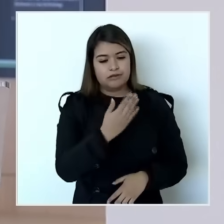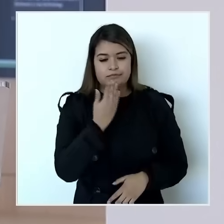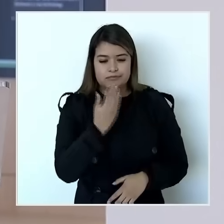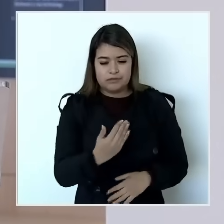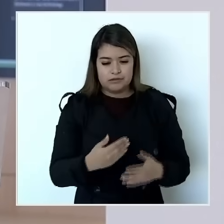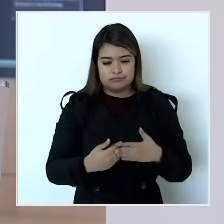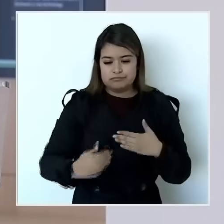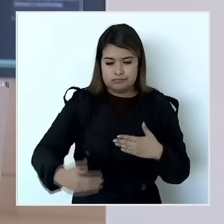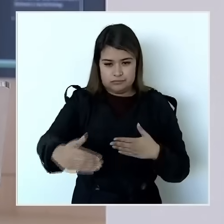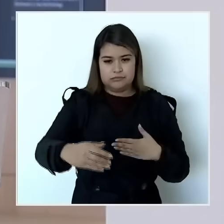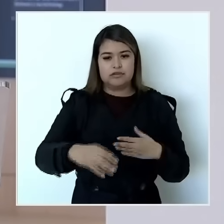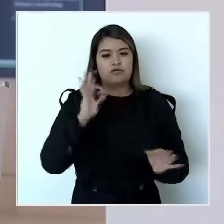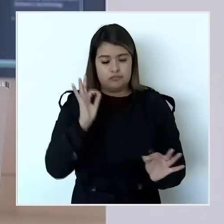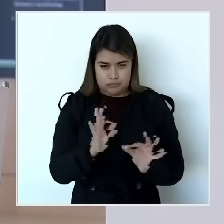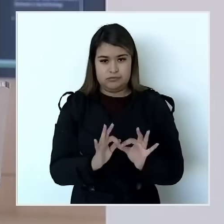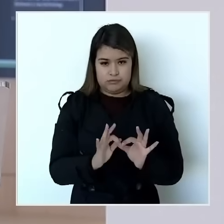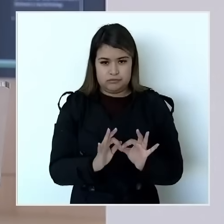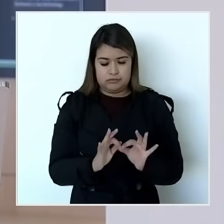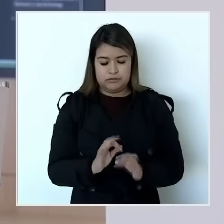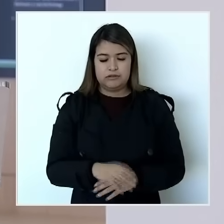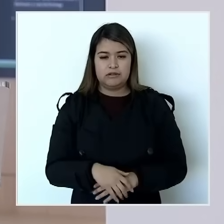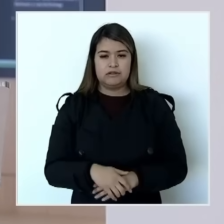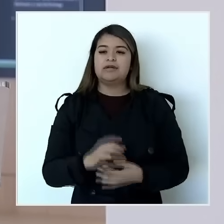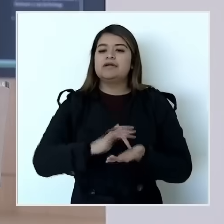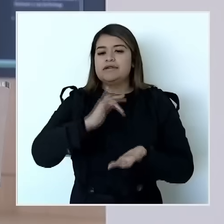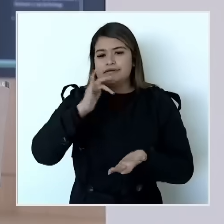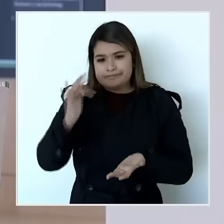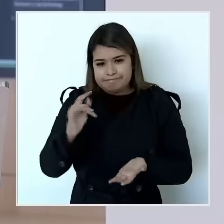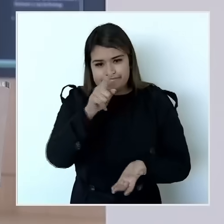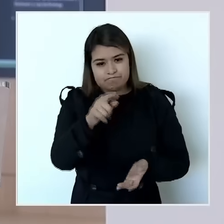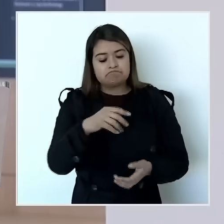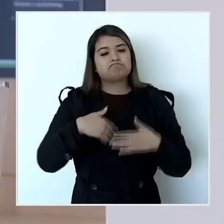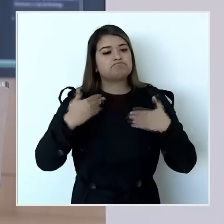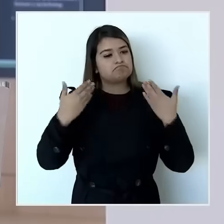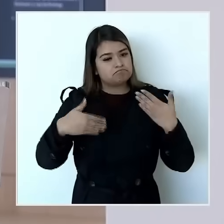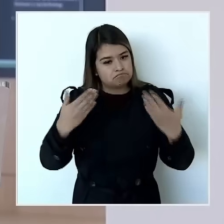Gracias por el respaldo y la confianza que deposita en sus fuerzas armadas para quienes